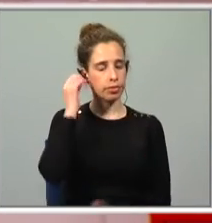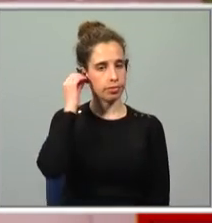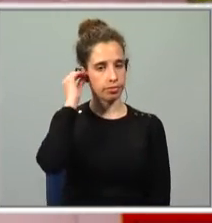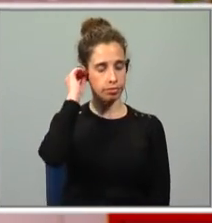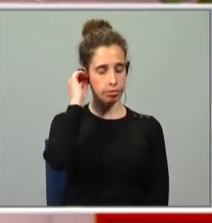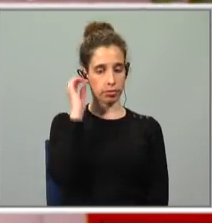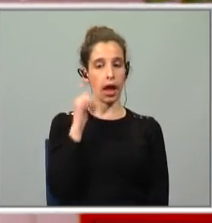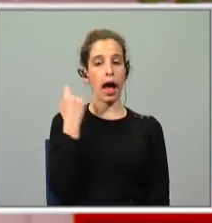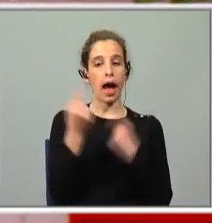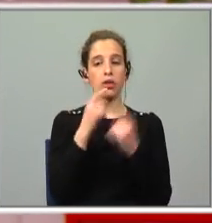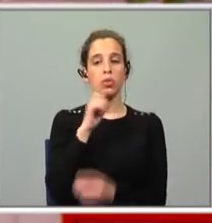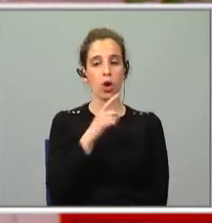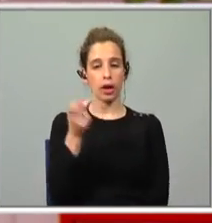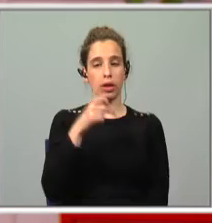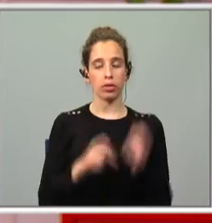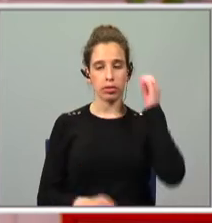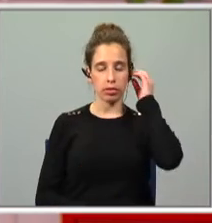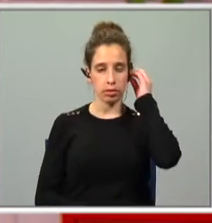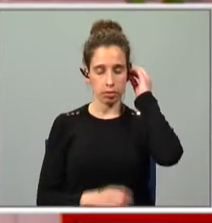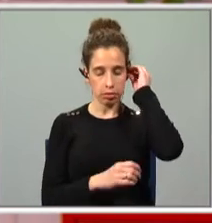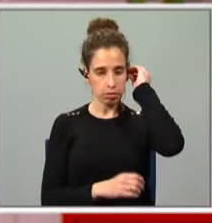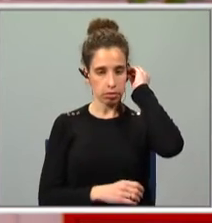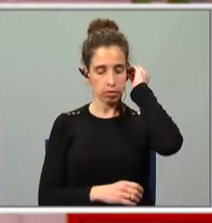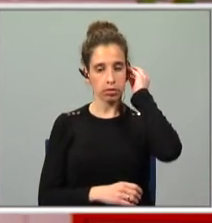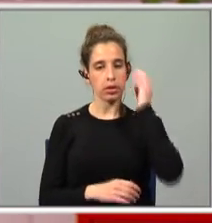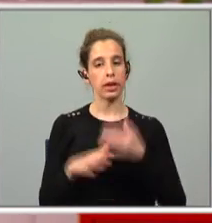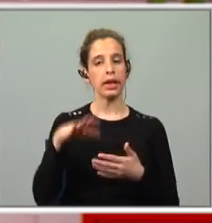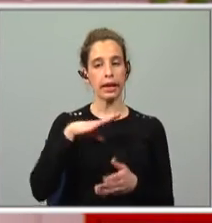muitas vezes isso pode nos acontecer vocês querem escrever sobre algum 這經常發生在我們身上你想寫一些